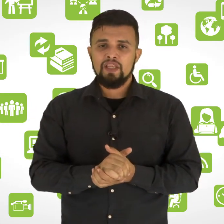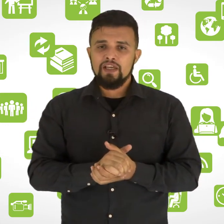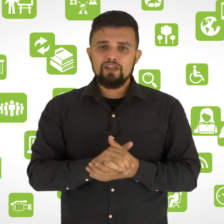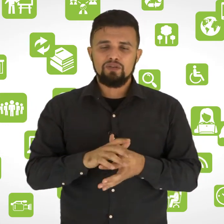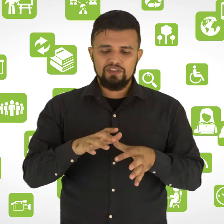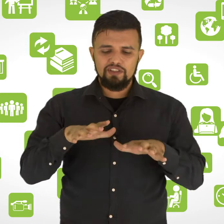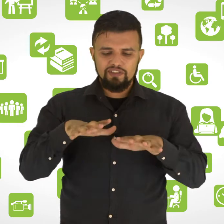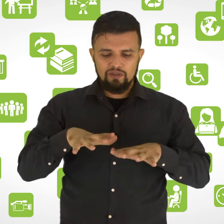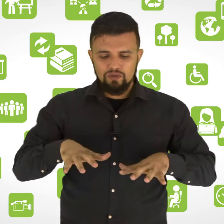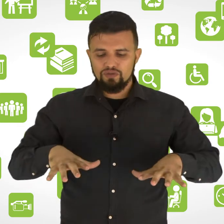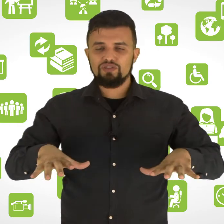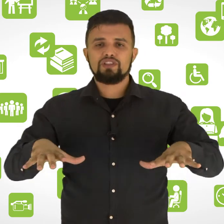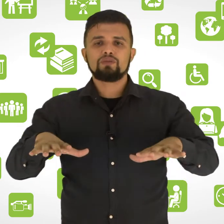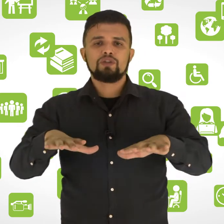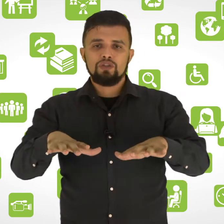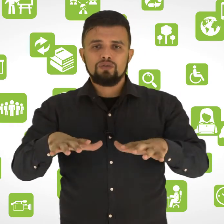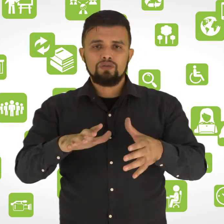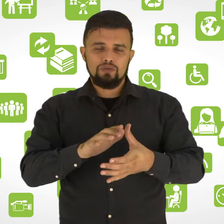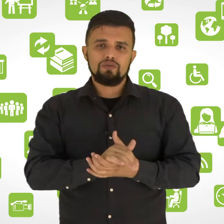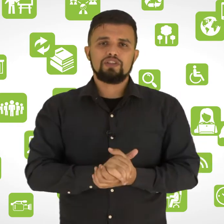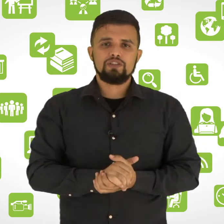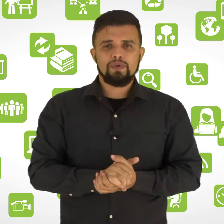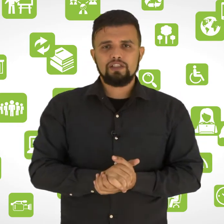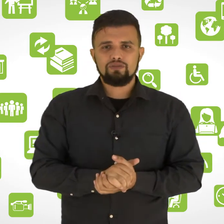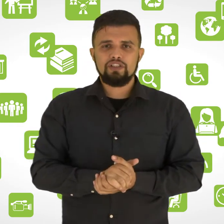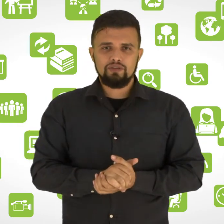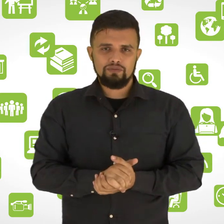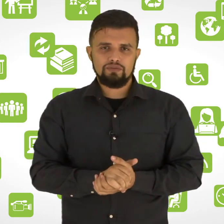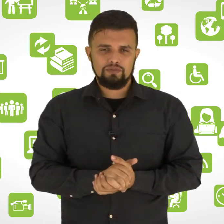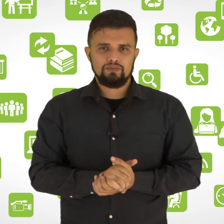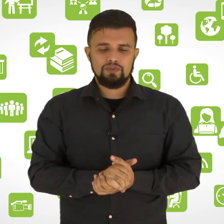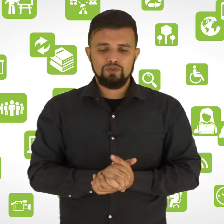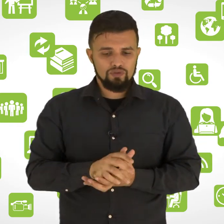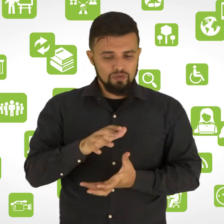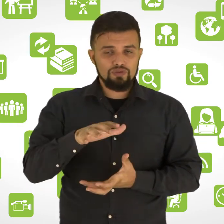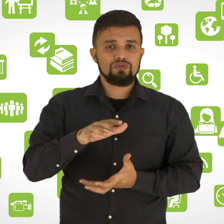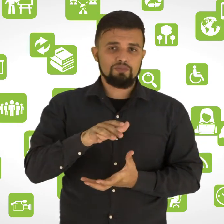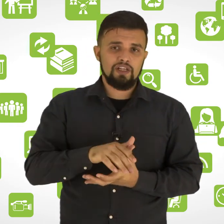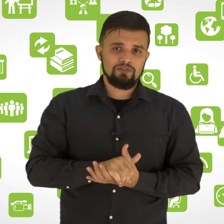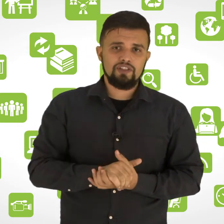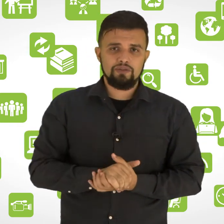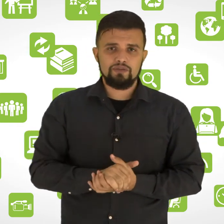Inclusive na construção do discurso no espaço neutro.